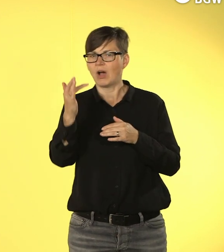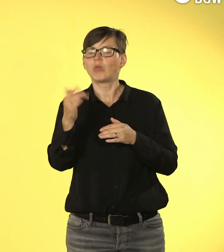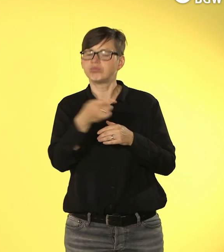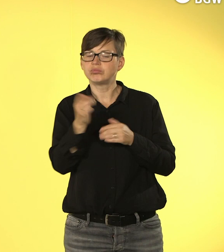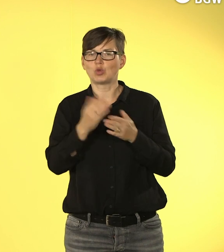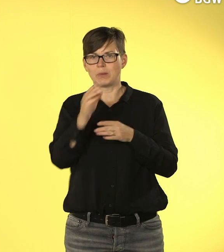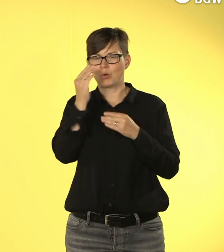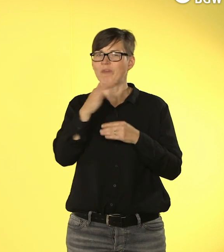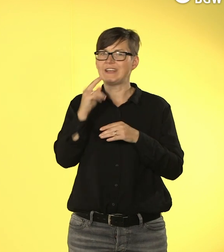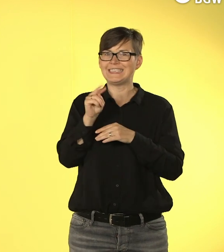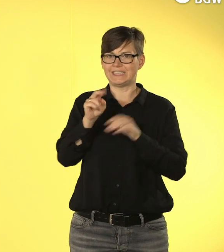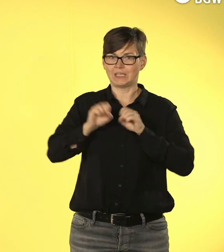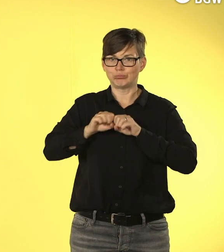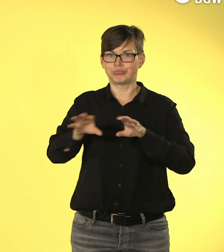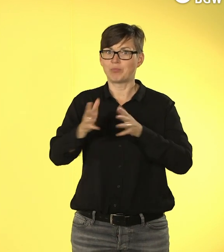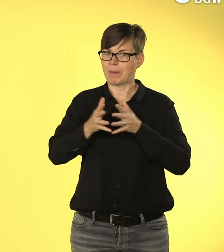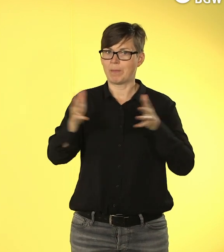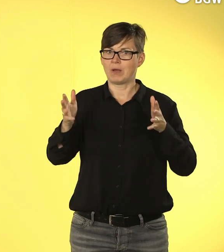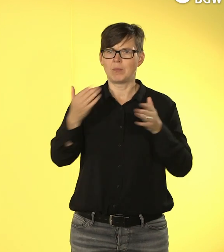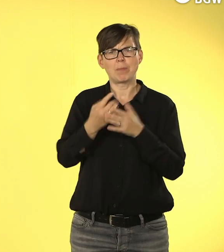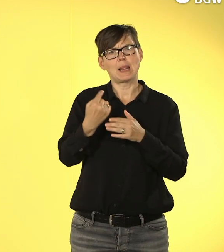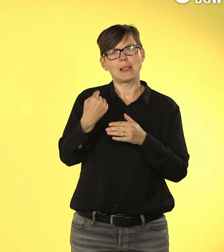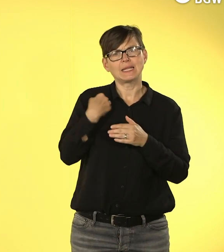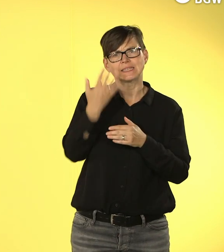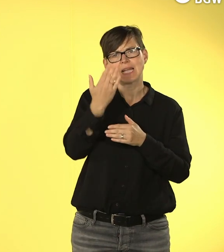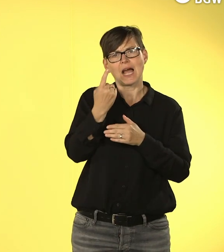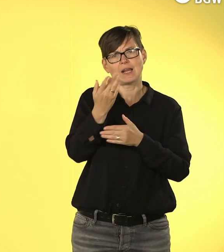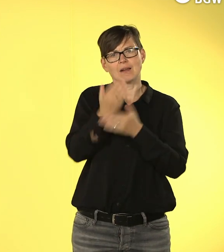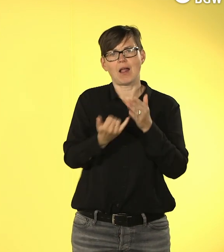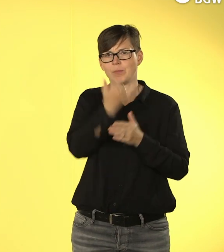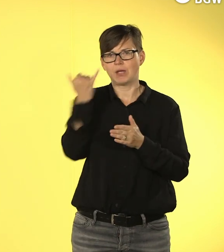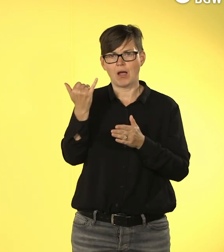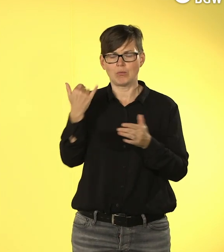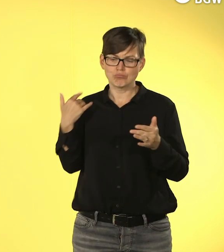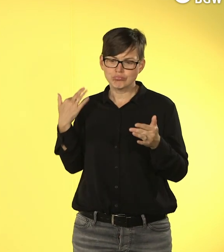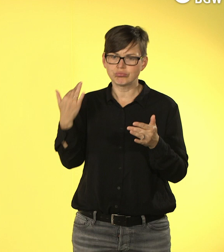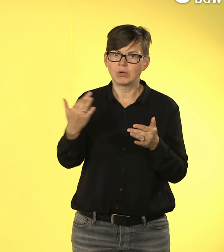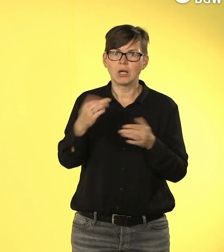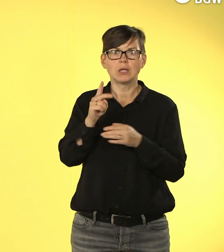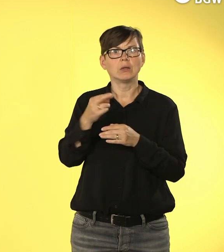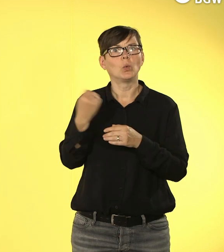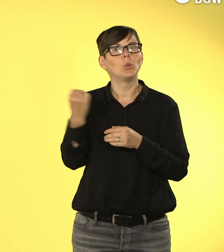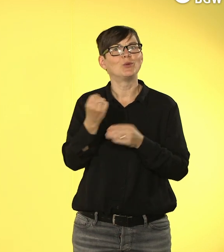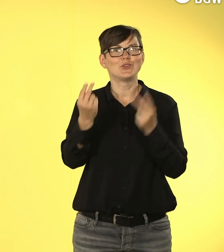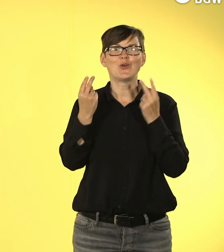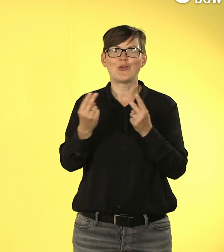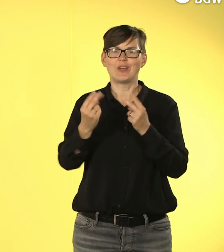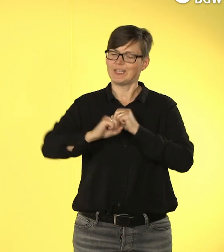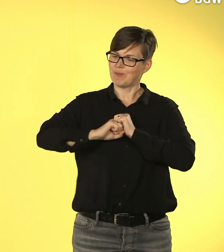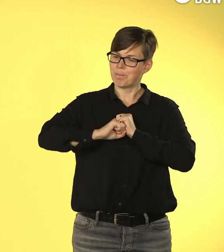Gerade in den letzten 1,5 Jahre wurde die Digitalisierung vorangetrieben.